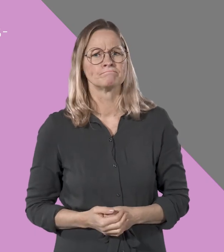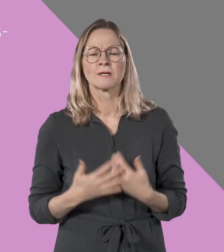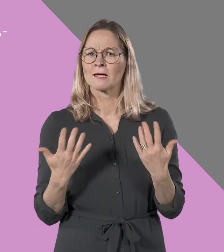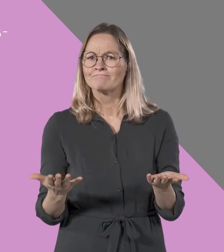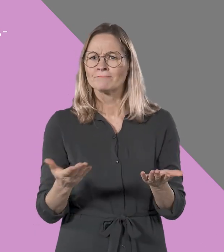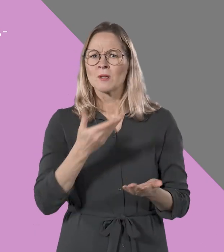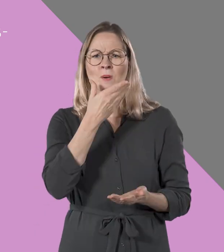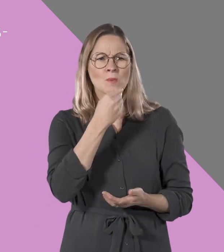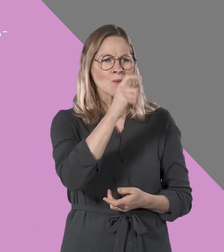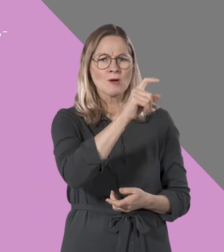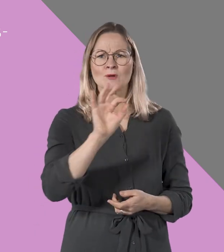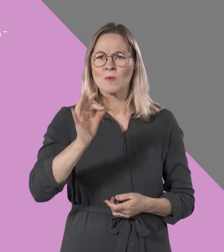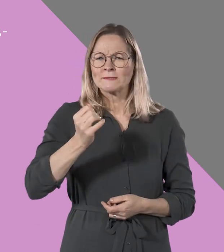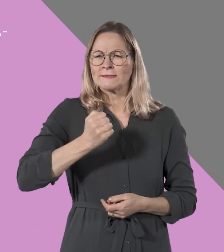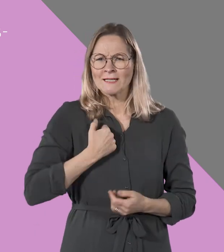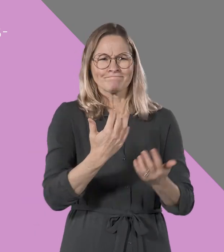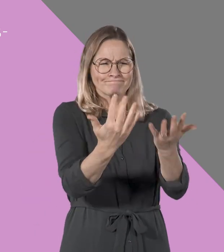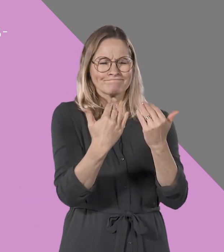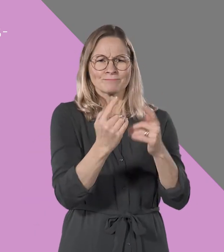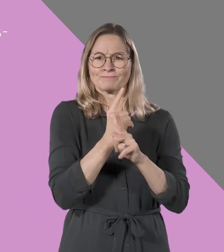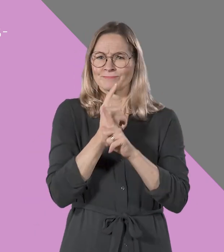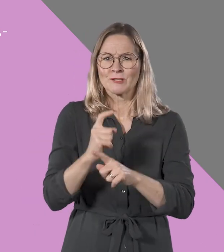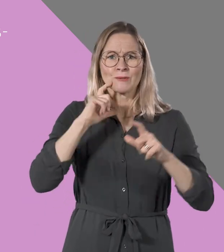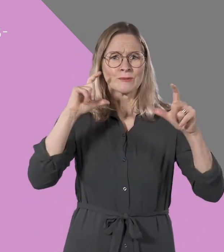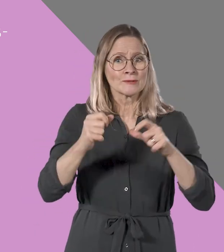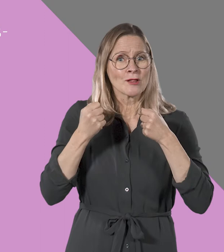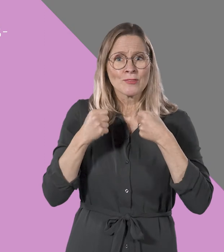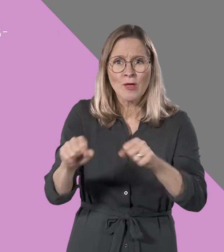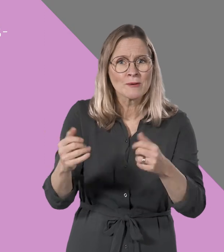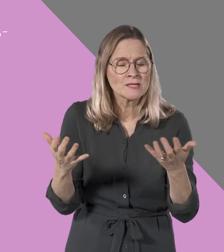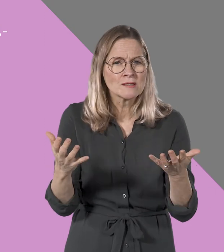Miten nuoria saadaan mukaan yhdistystoimintaan?